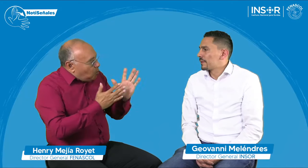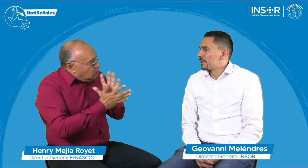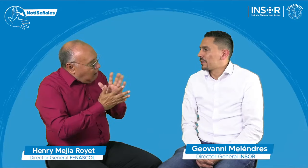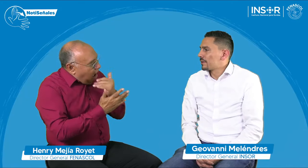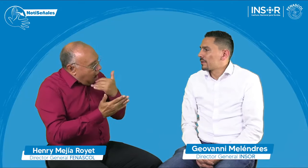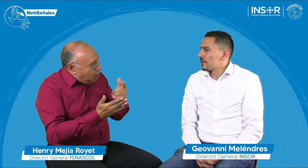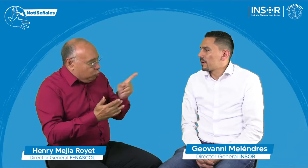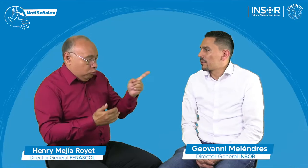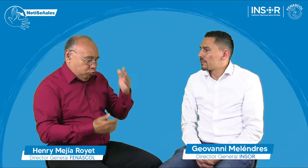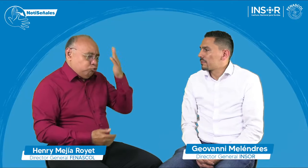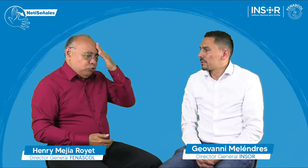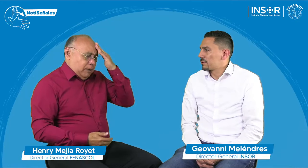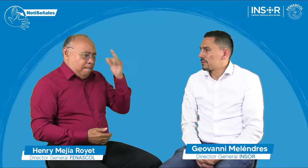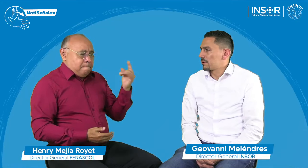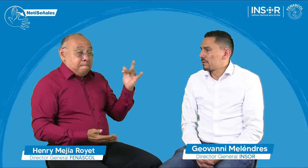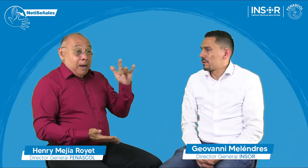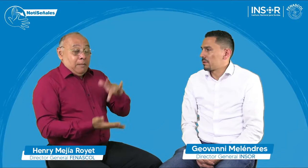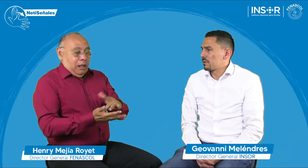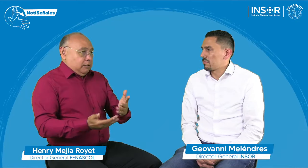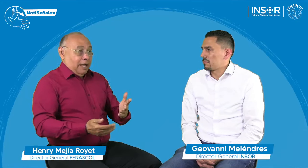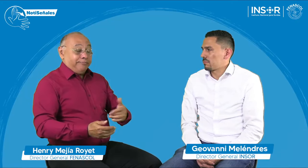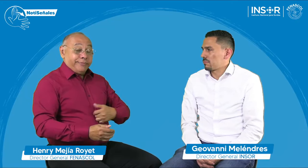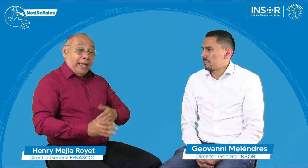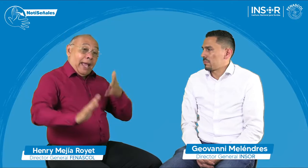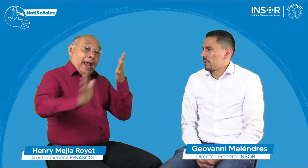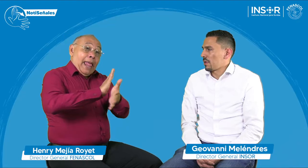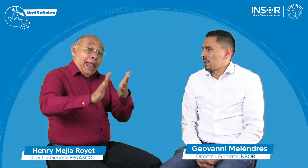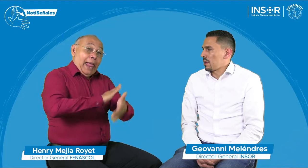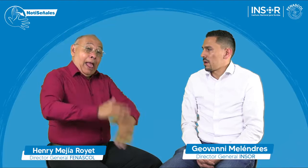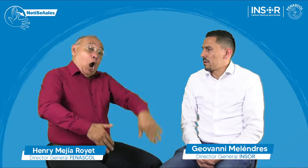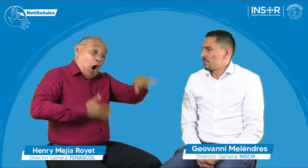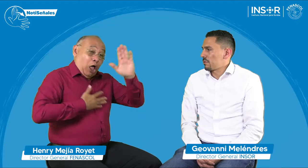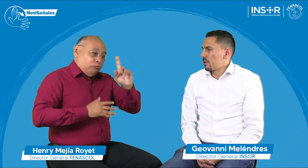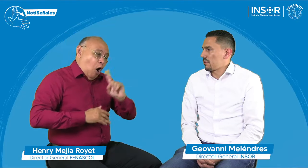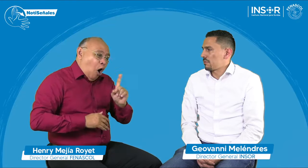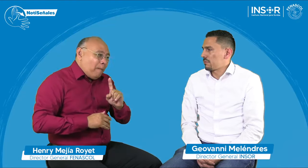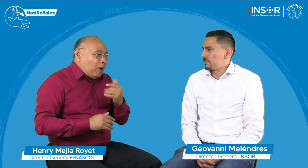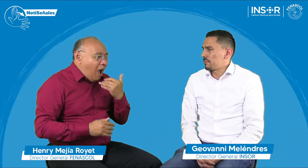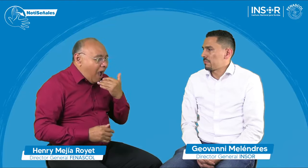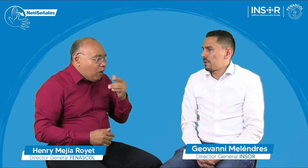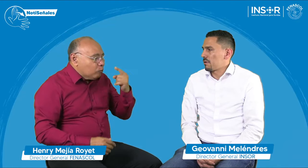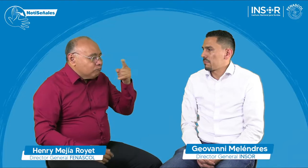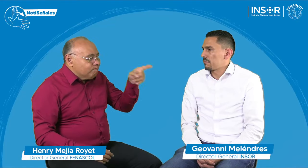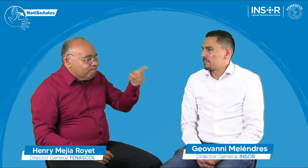es mostrar que existe este espacio para el diálogo y que